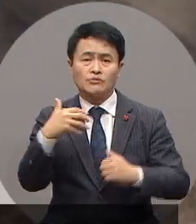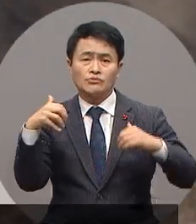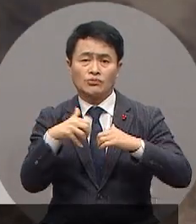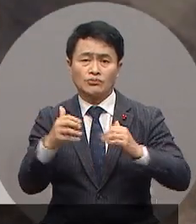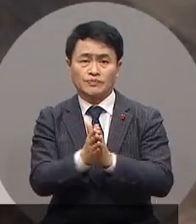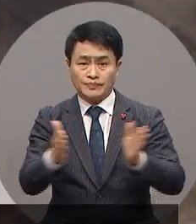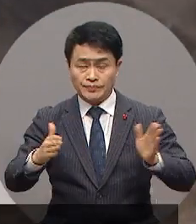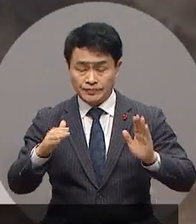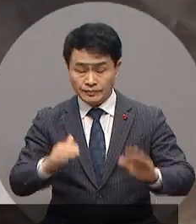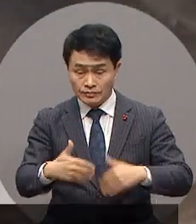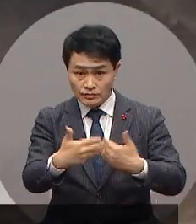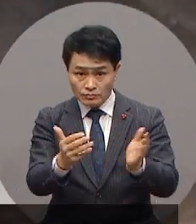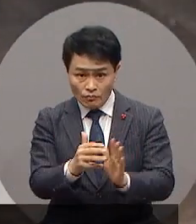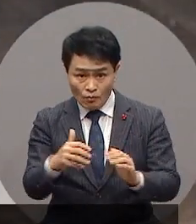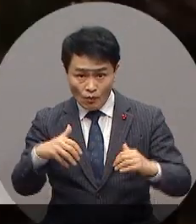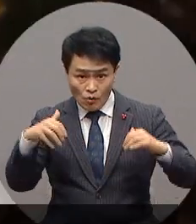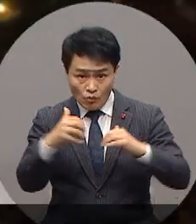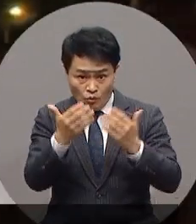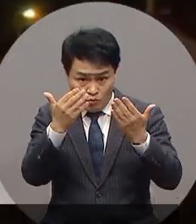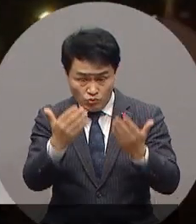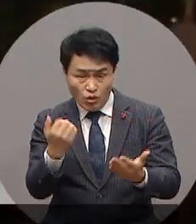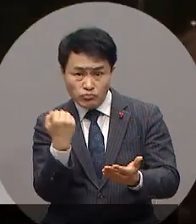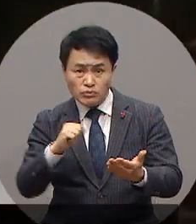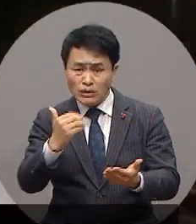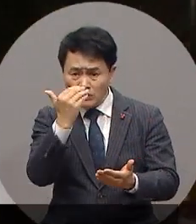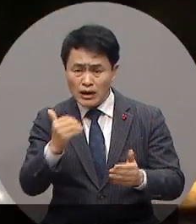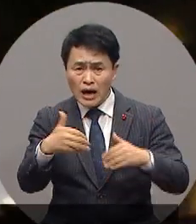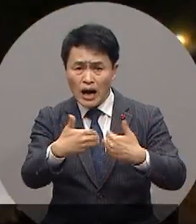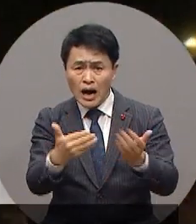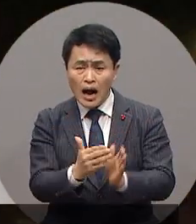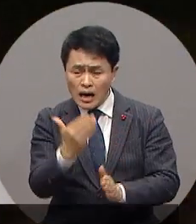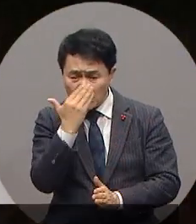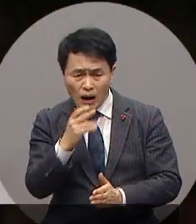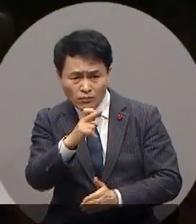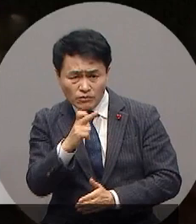로이터통신에 따르면 이스라엘군은 이날 하마스가 휴전을 위반하고 이스라엘 영토를